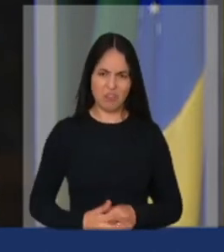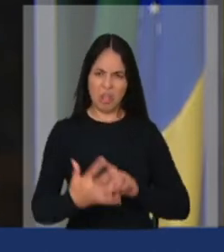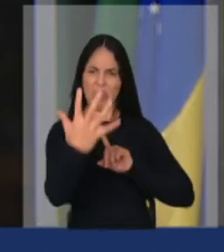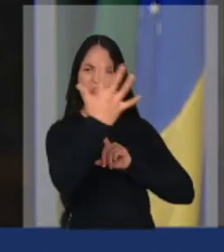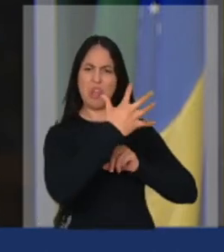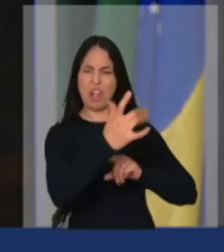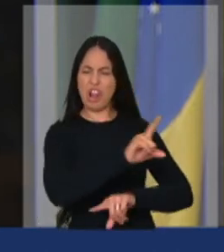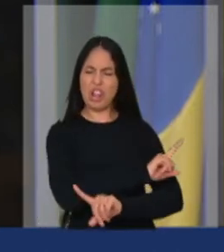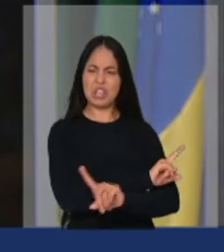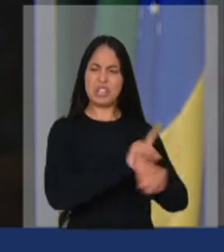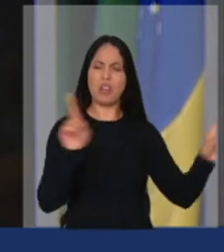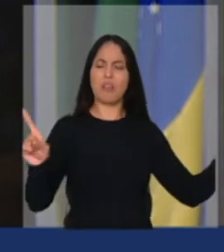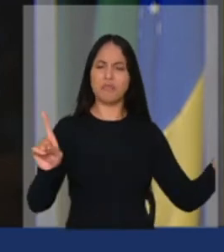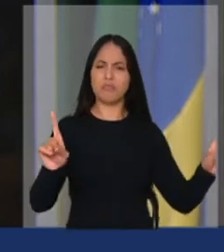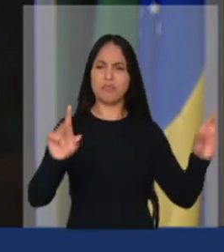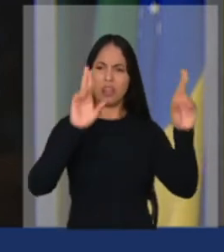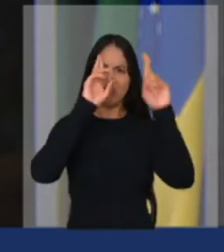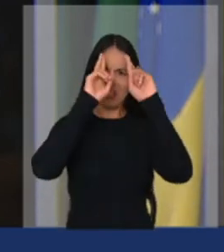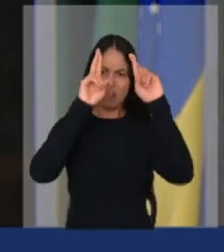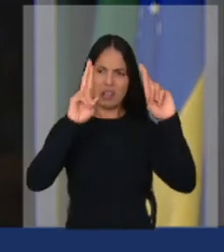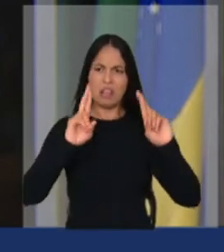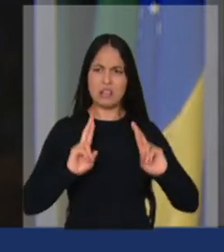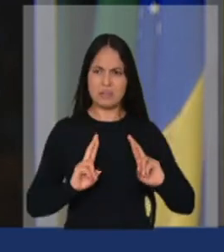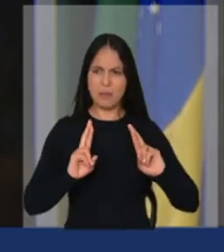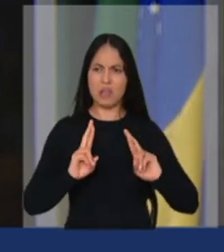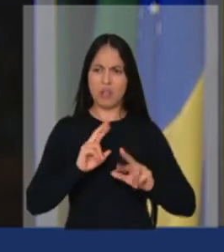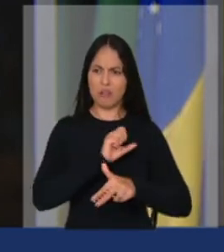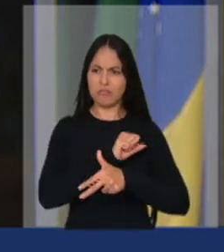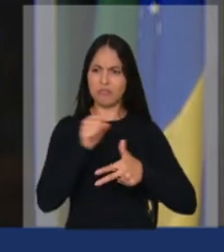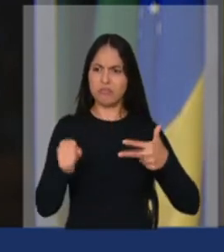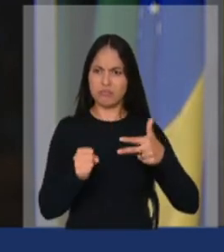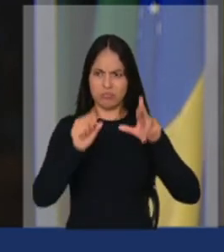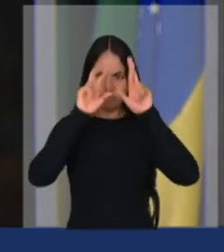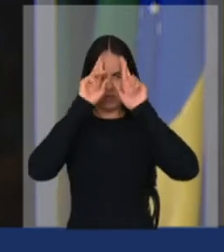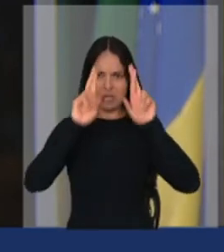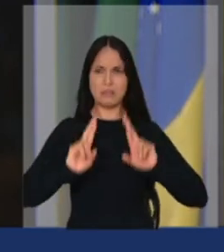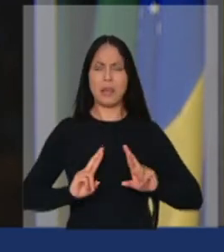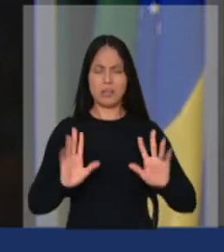ÚLTIMAS 24 HORAS, POR QUÊ? A VOZ DAS RUAS ESTÃO ECOANDO NESTA CASA, O BOM SENSO É O